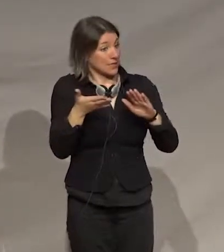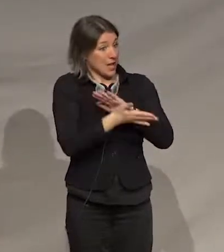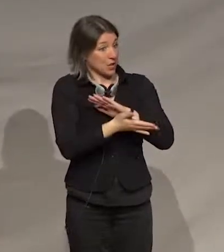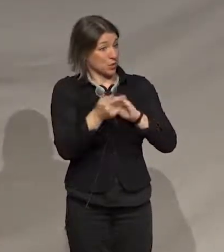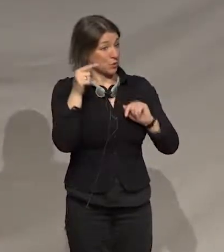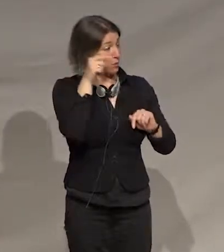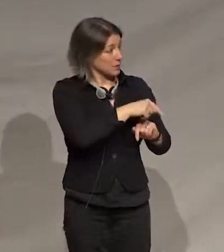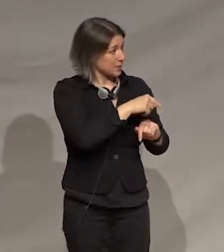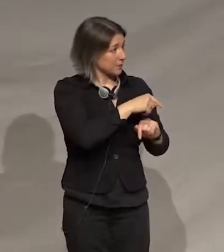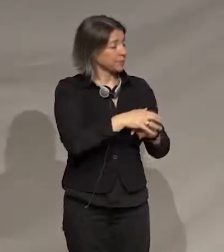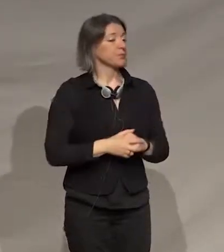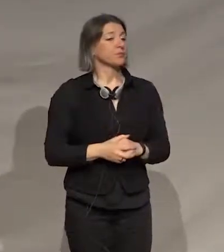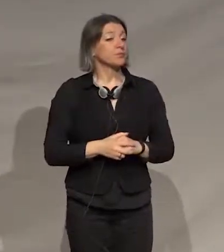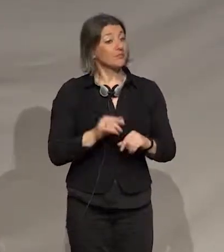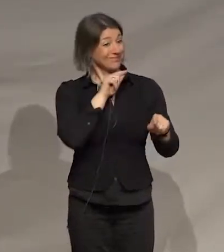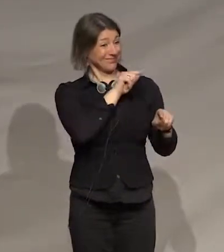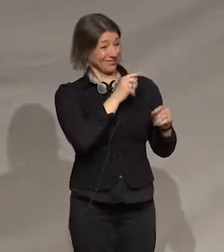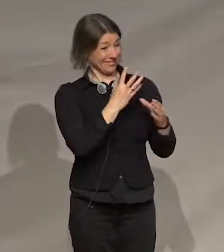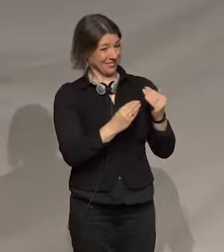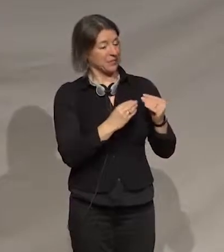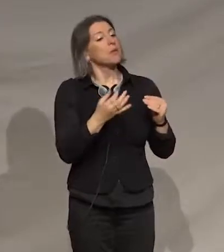Tanja Stevns a Lars Christensen.